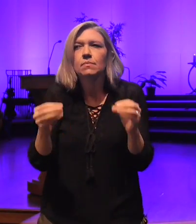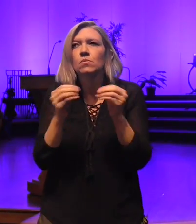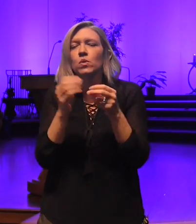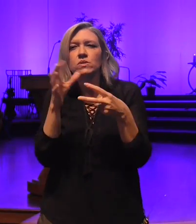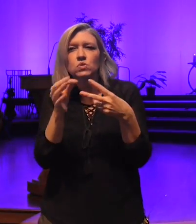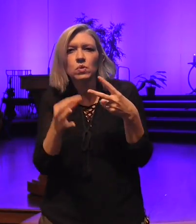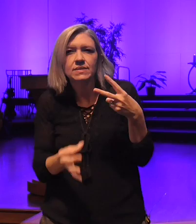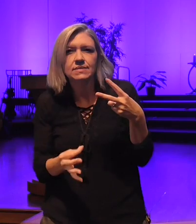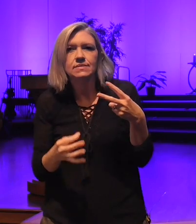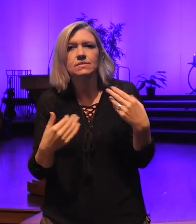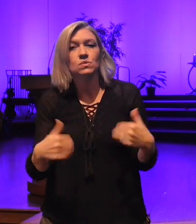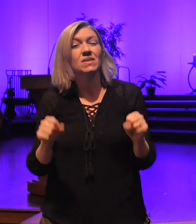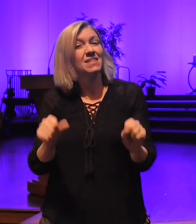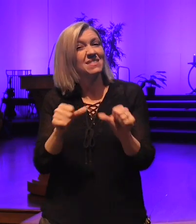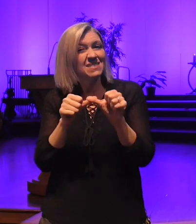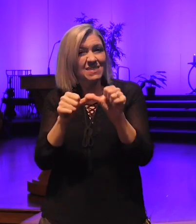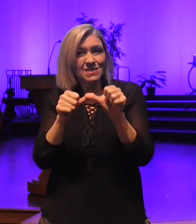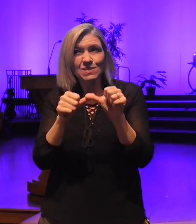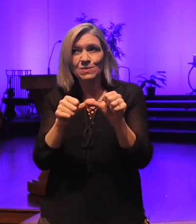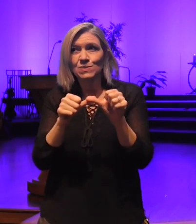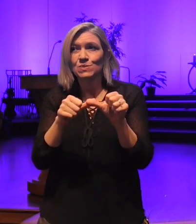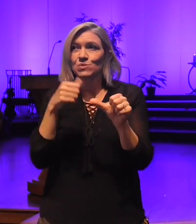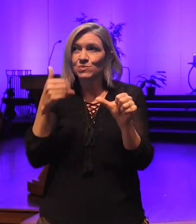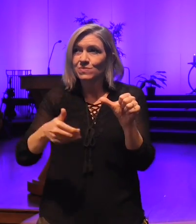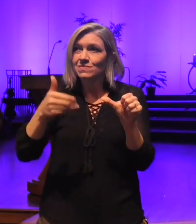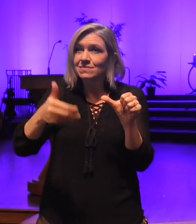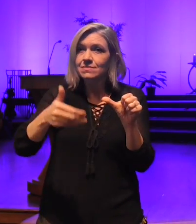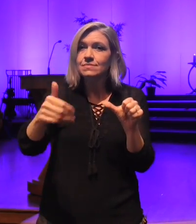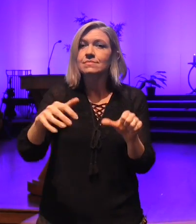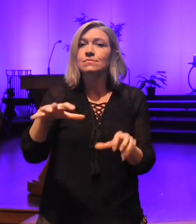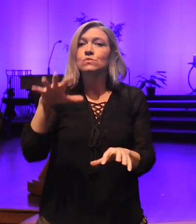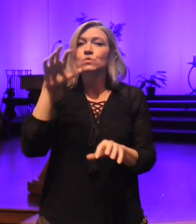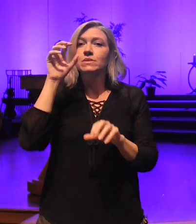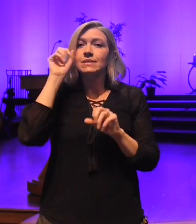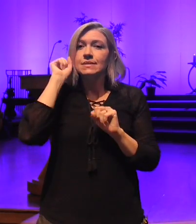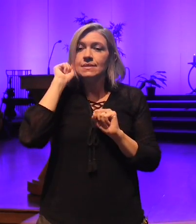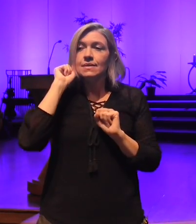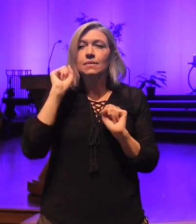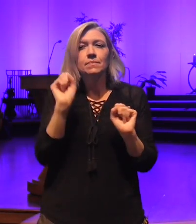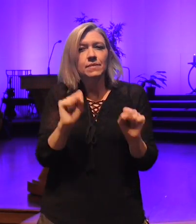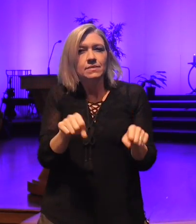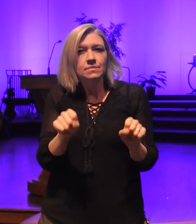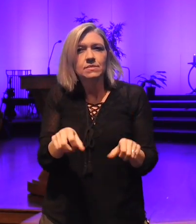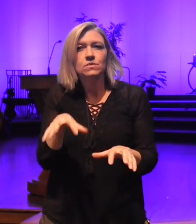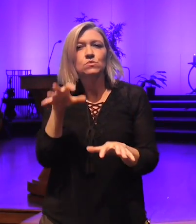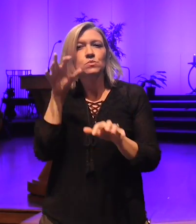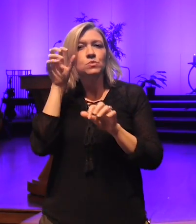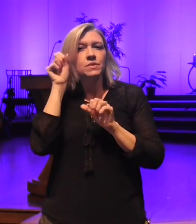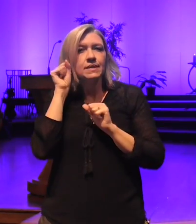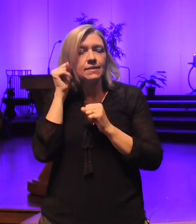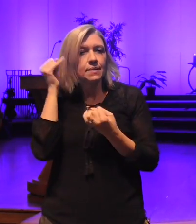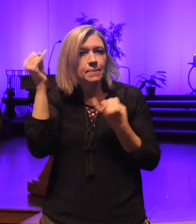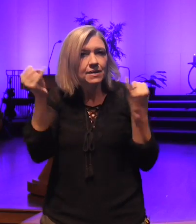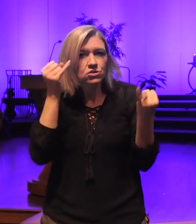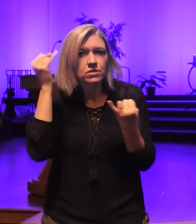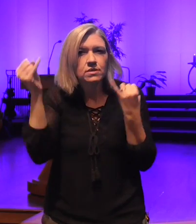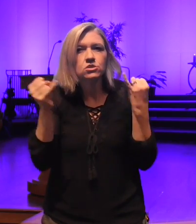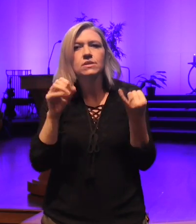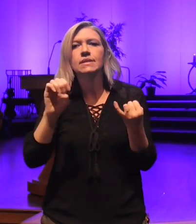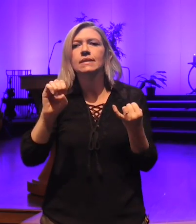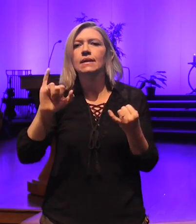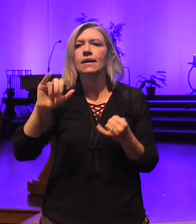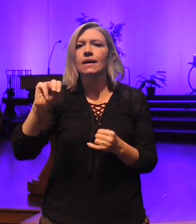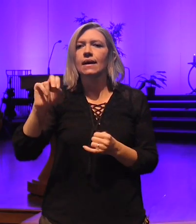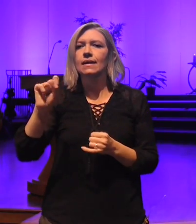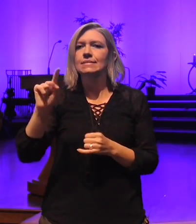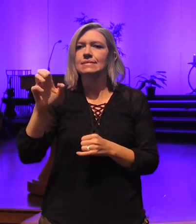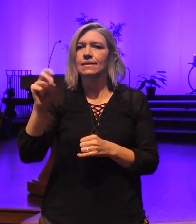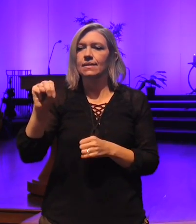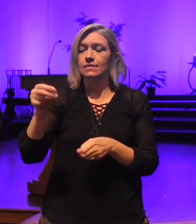haciendo eso. Inspirar posibilidades. Inspirar imaginación. Lo que Einstein llamó santa curiosidad: